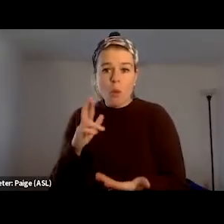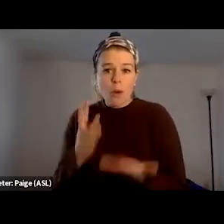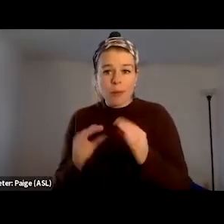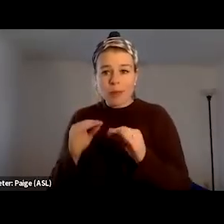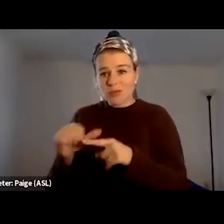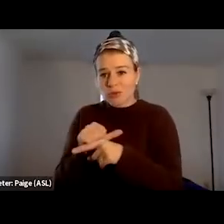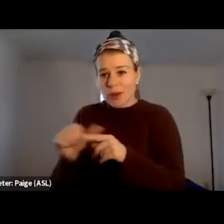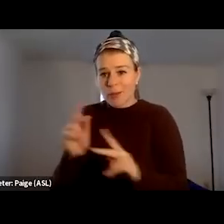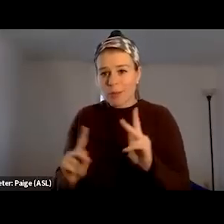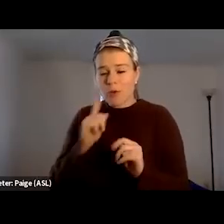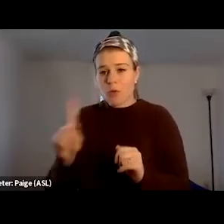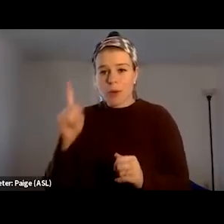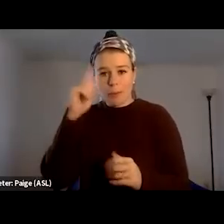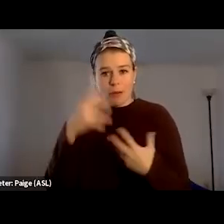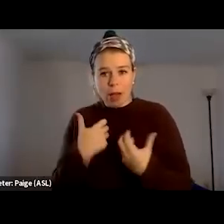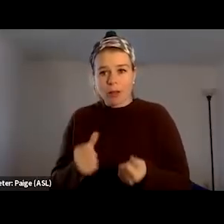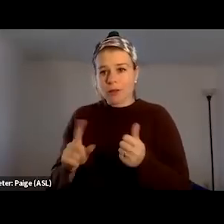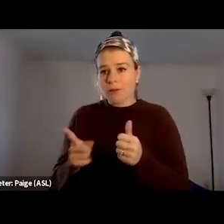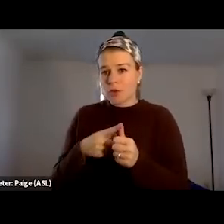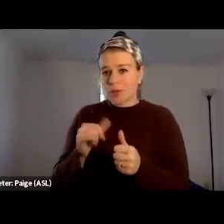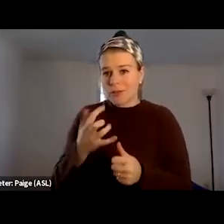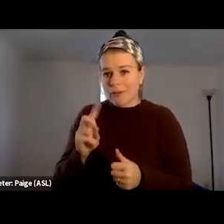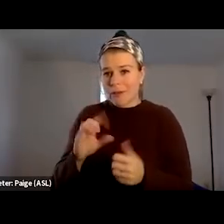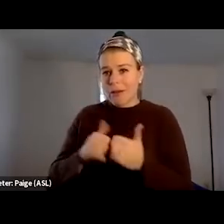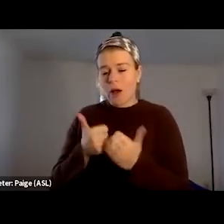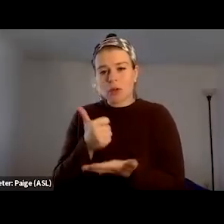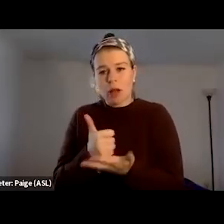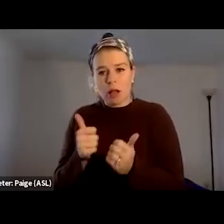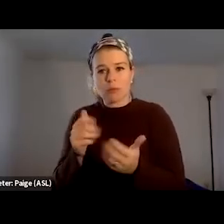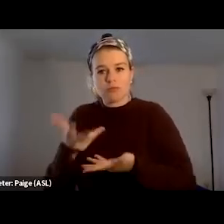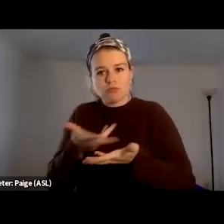o tener personas capacitadas en cómo interactuar con personas que experimentan sinhogarismo